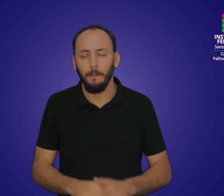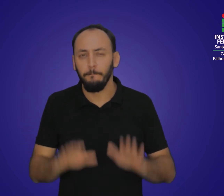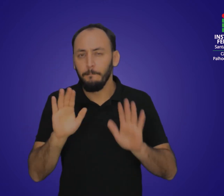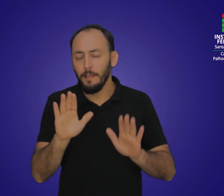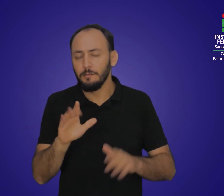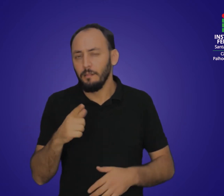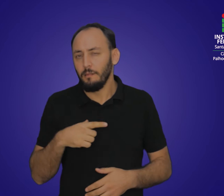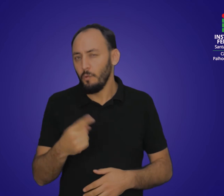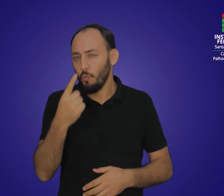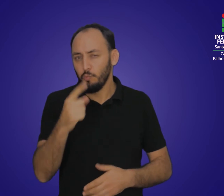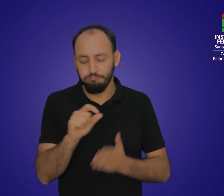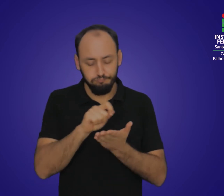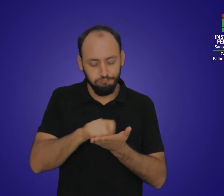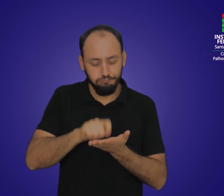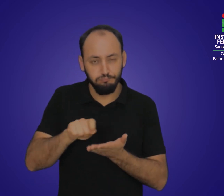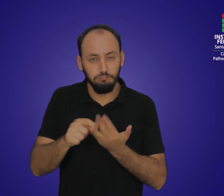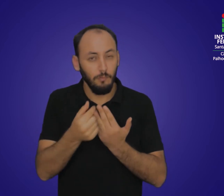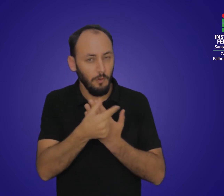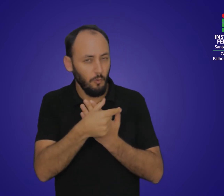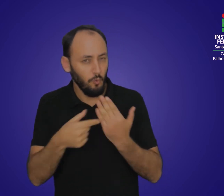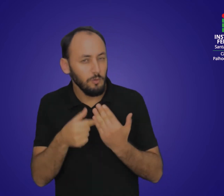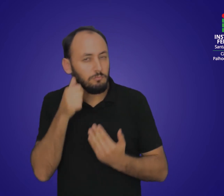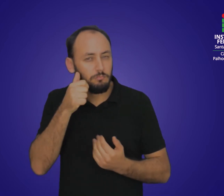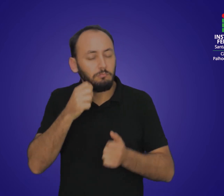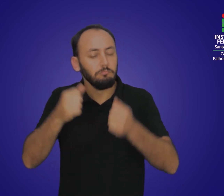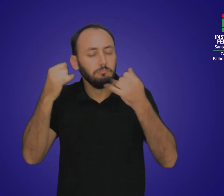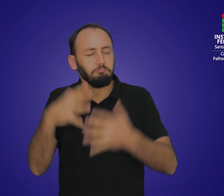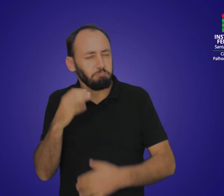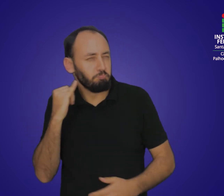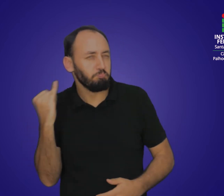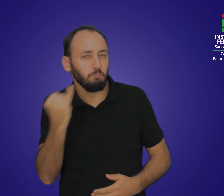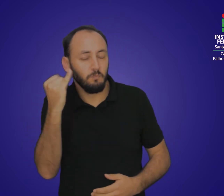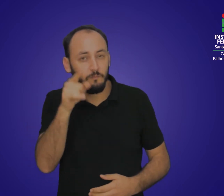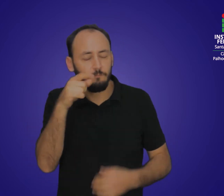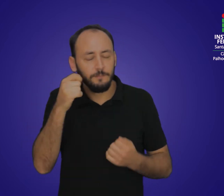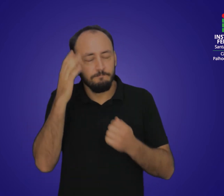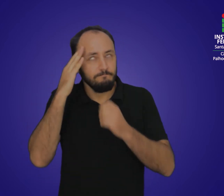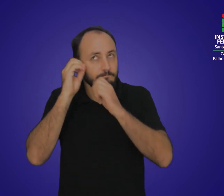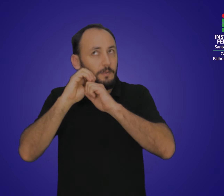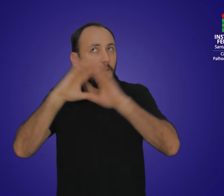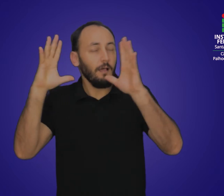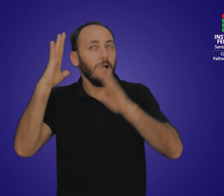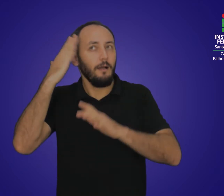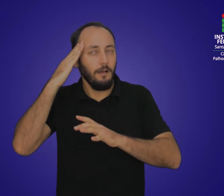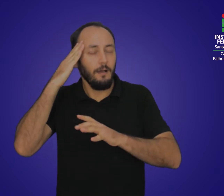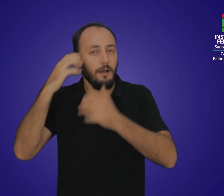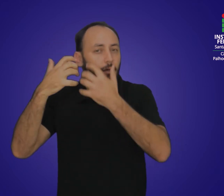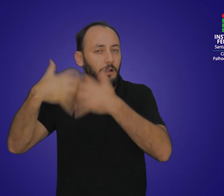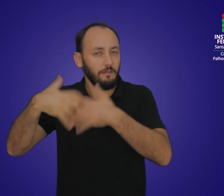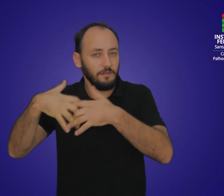Para isso, é importante destacar o que diz uma escritora e autora bastante conceituada.